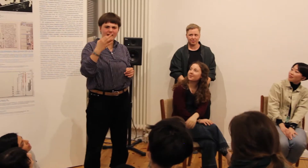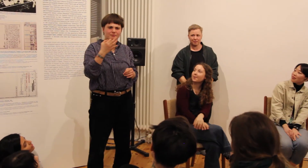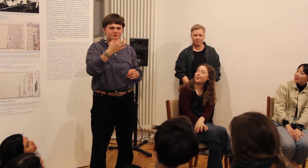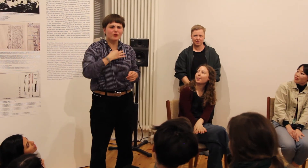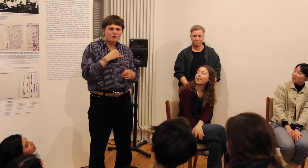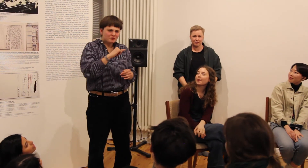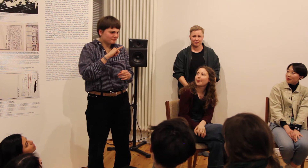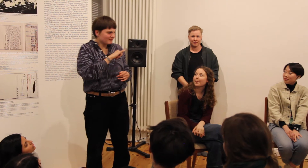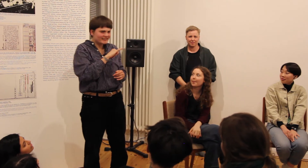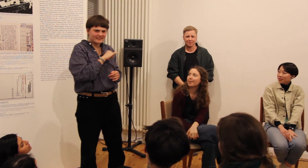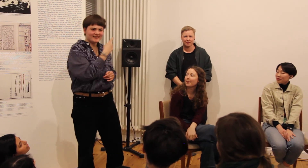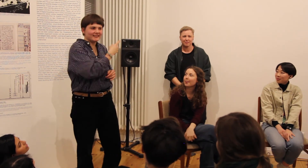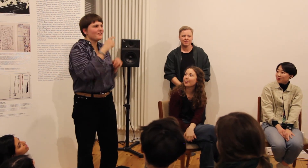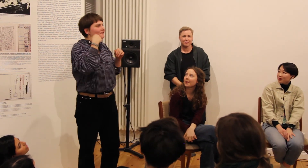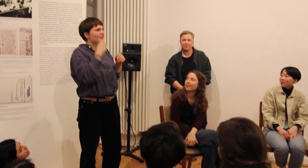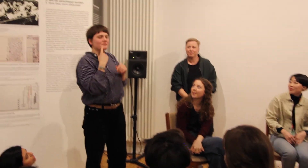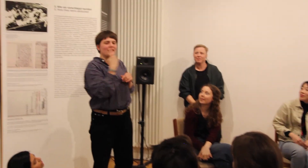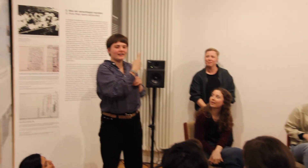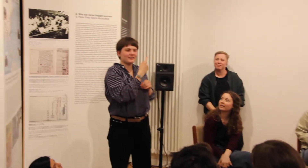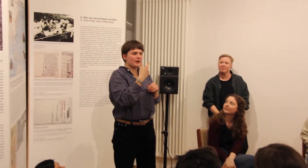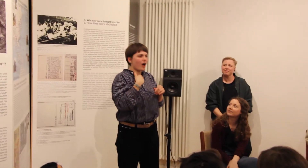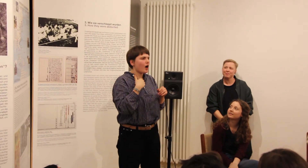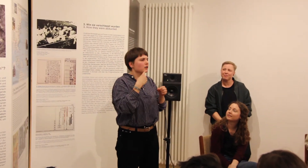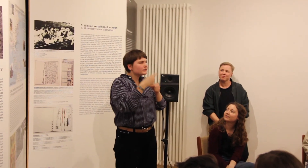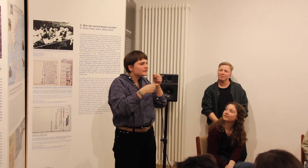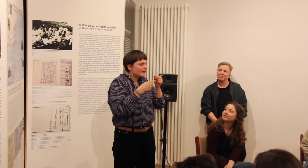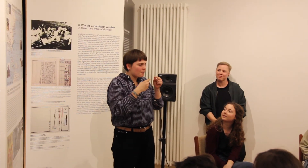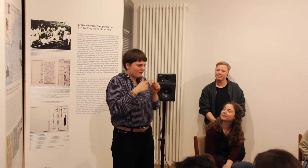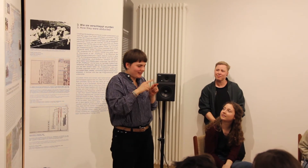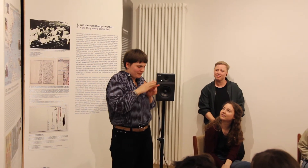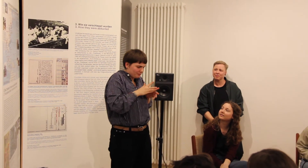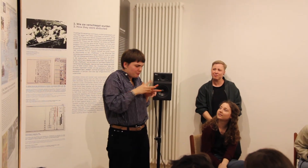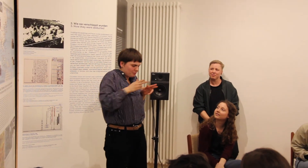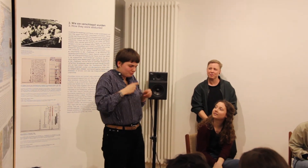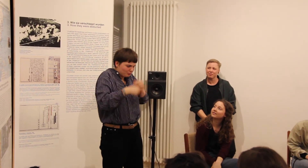Hallo. Für mich war es ganz interessant den Film anzusehen,